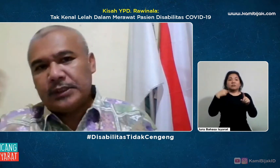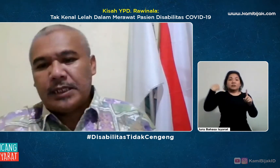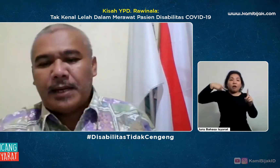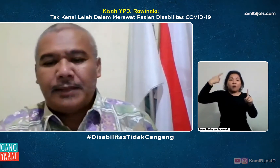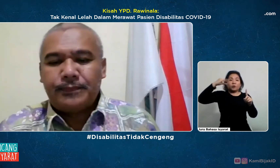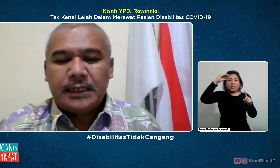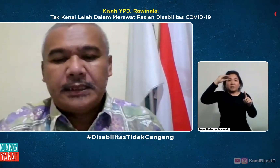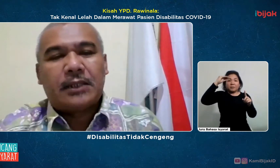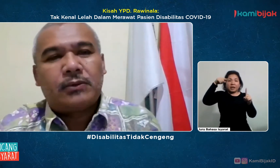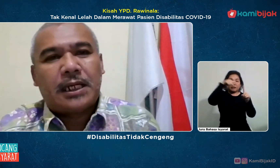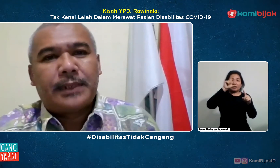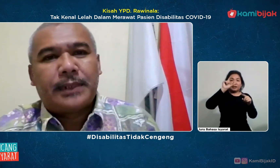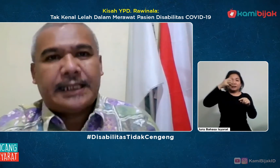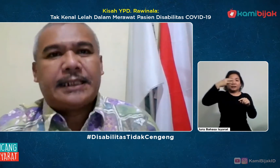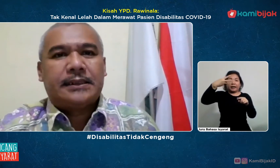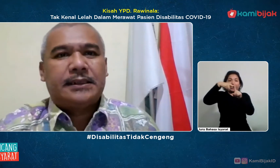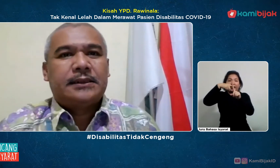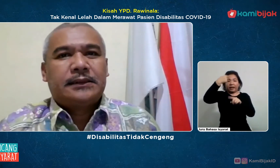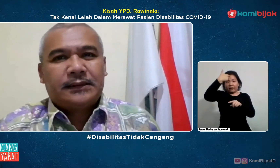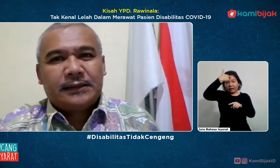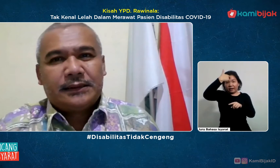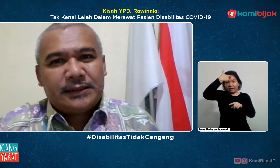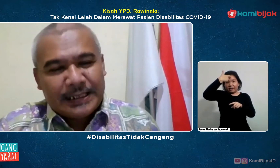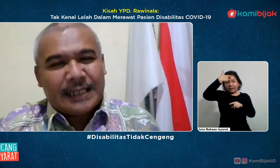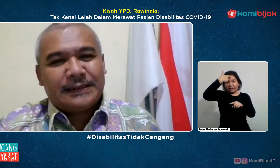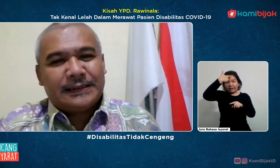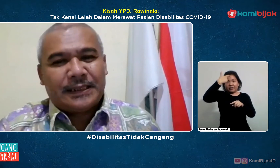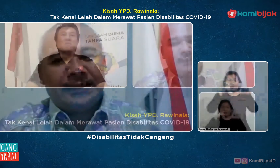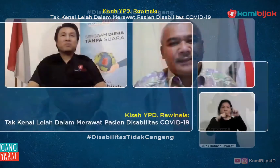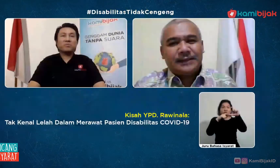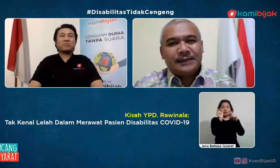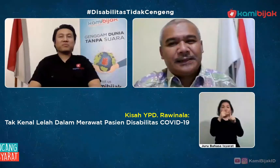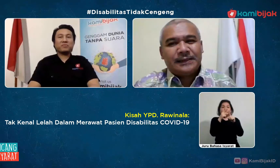Kemudian malam dilakukan pengecekan lagi demikian terima kasih